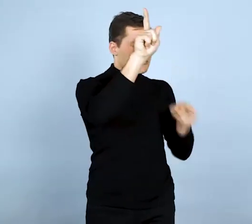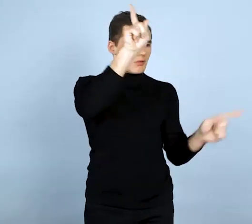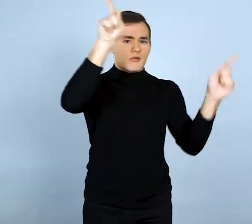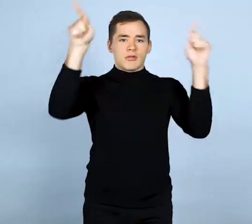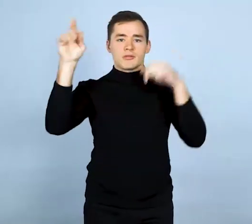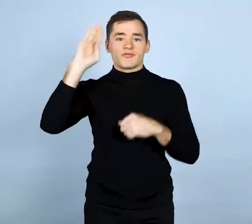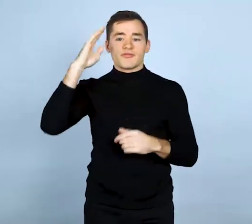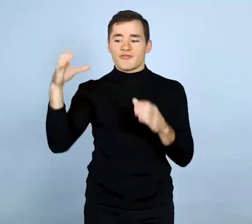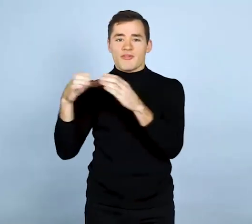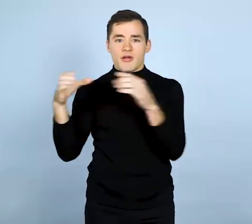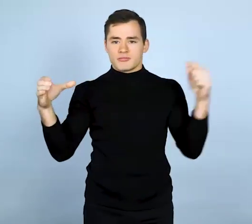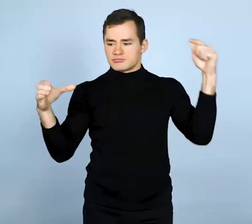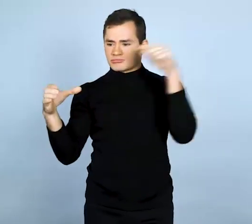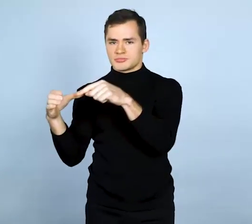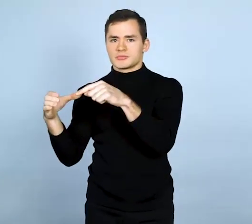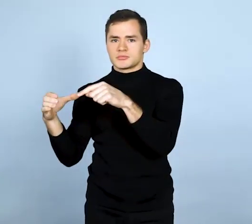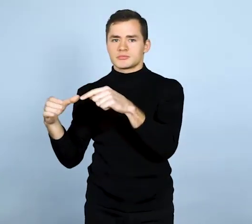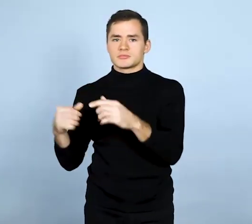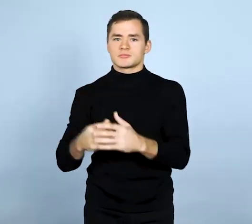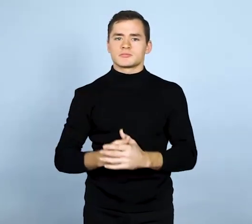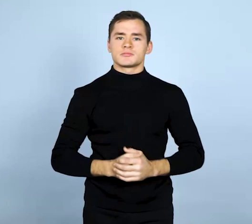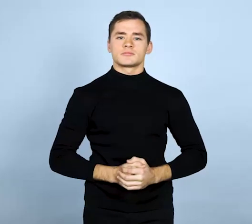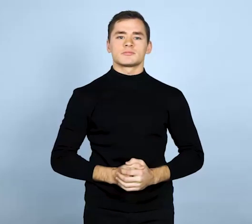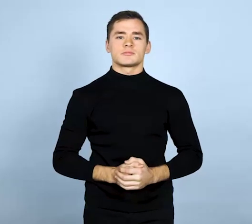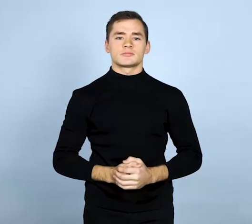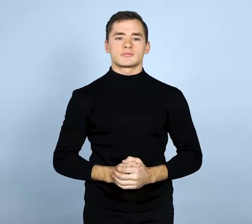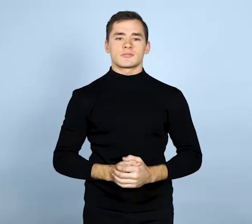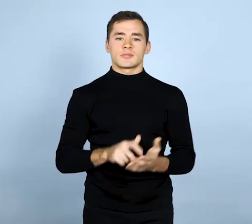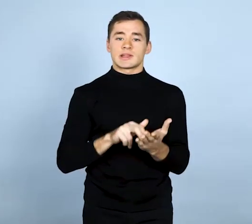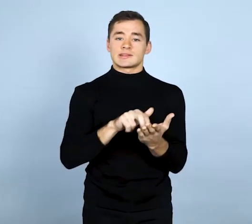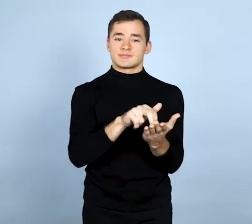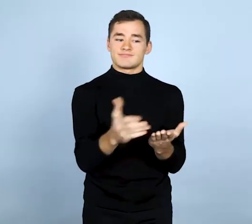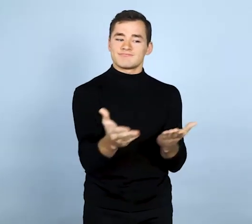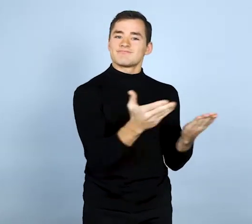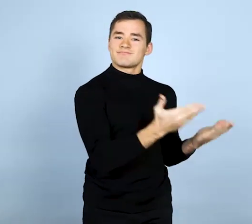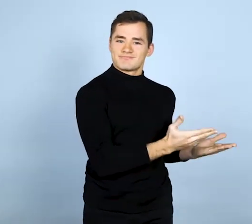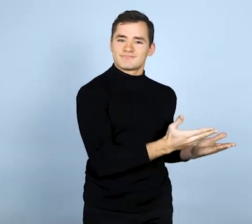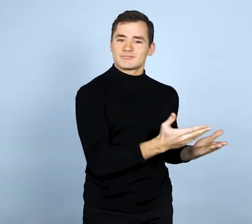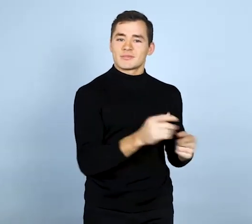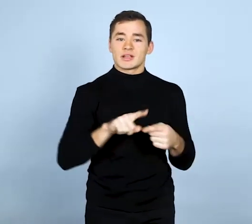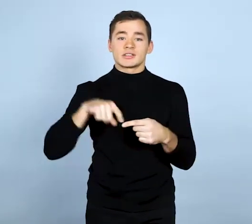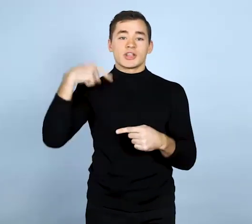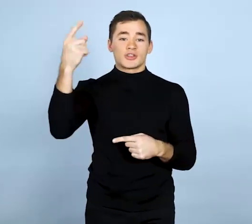и полетели во врагов. Пройдите, пожалуйста, к следующему